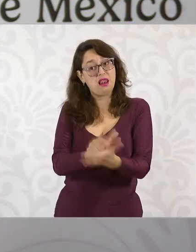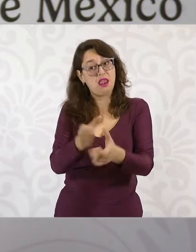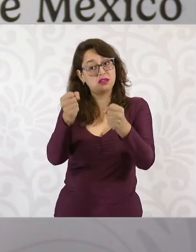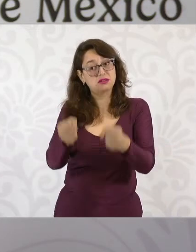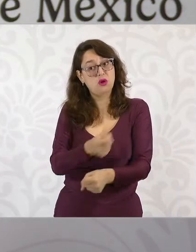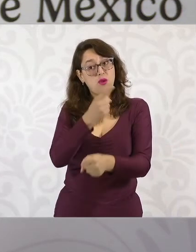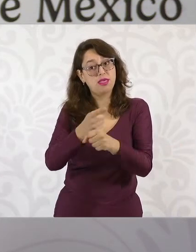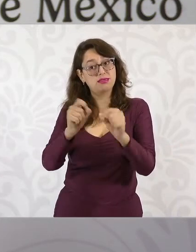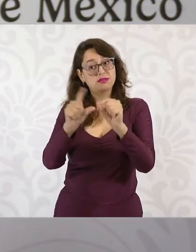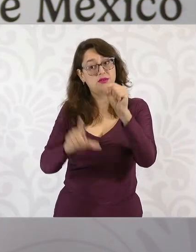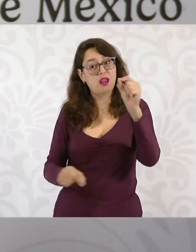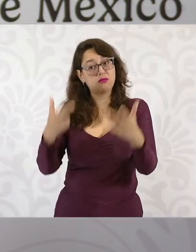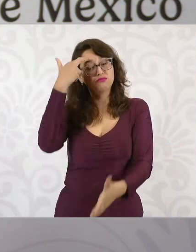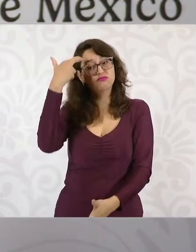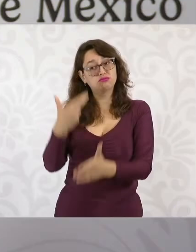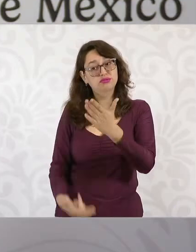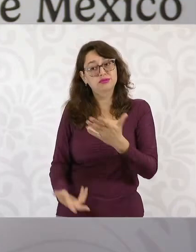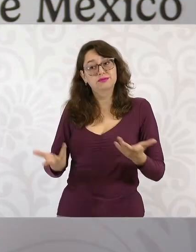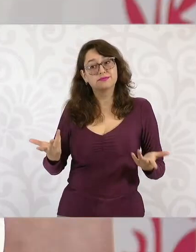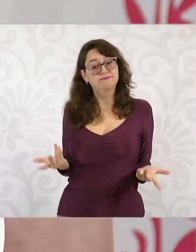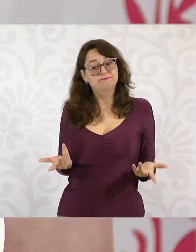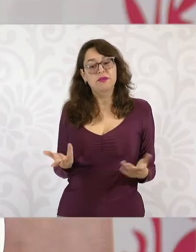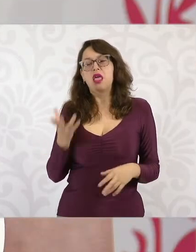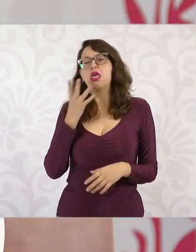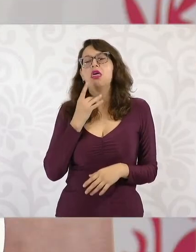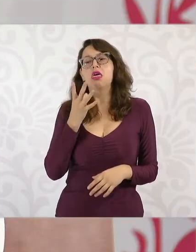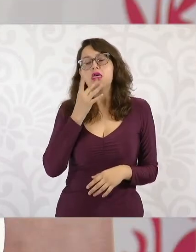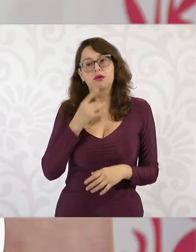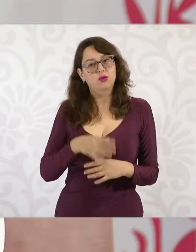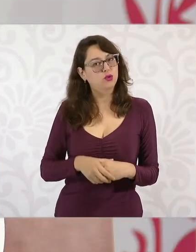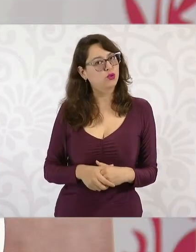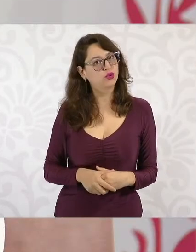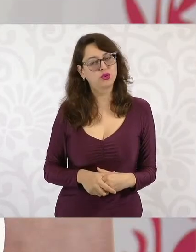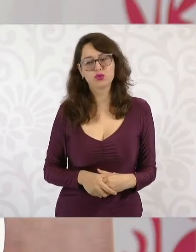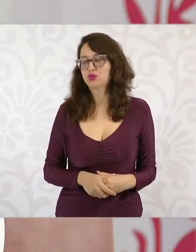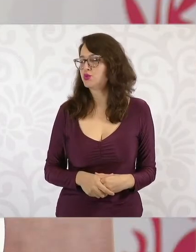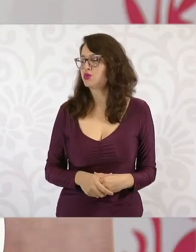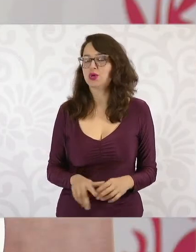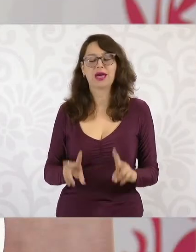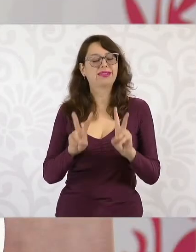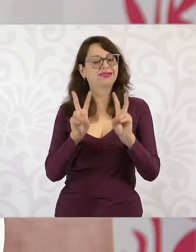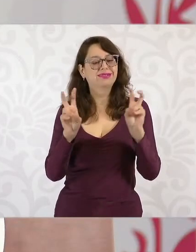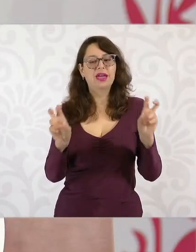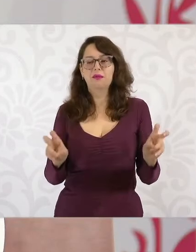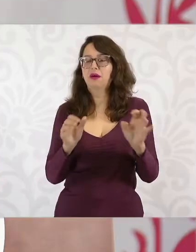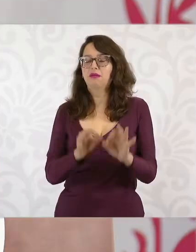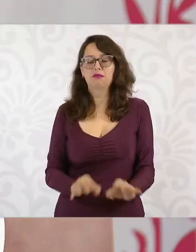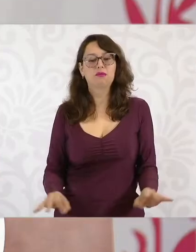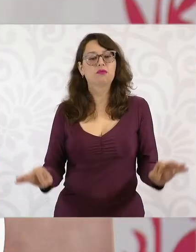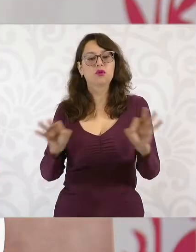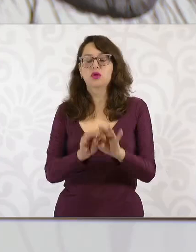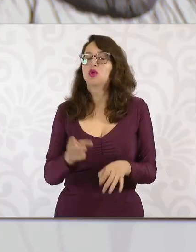nacional, porque es importante, no es solamente eh nosotros tenemos claro y lo hemos planteado así,